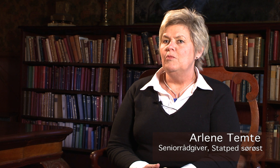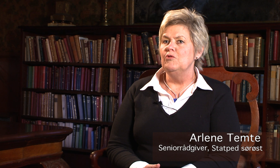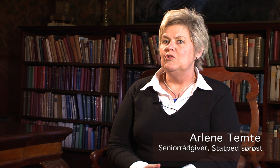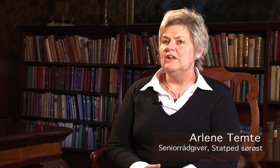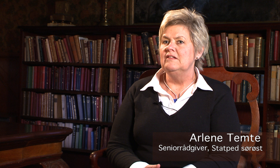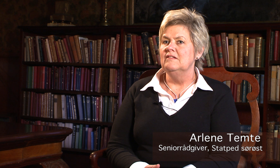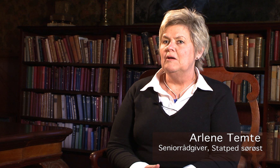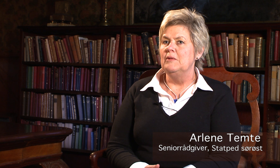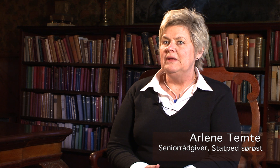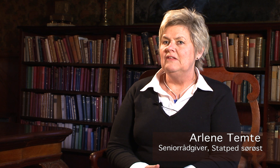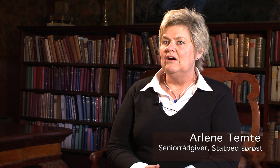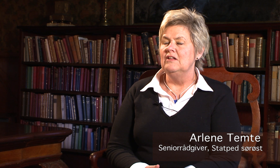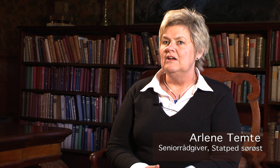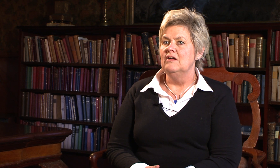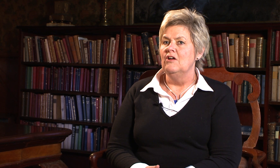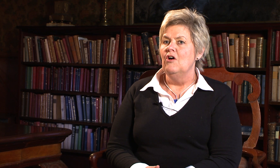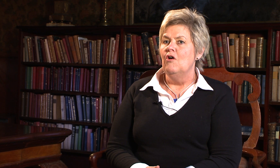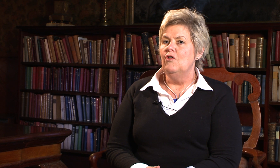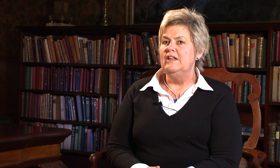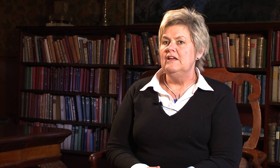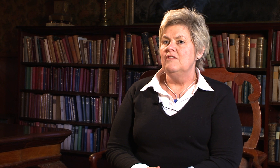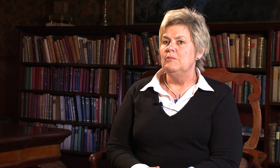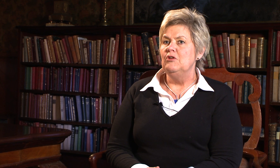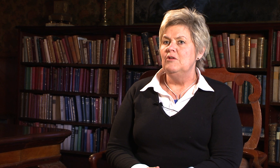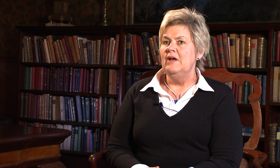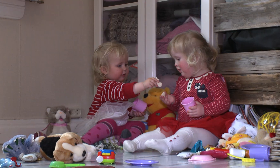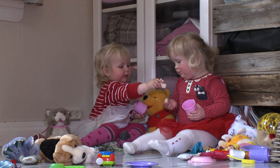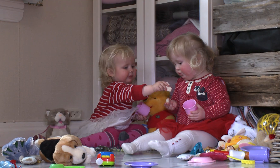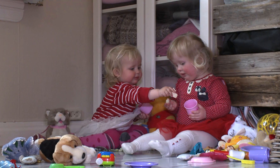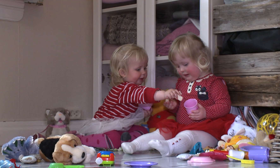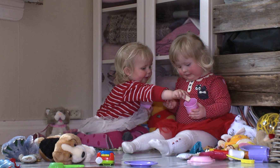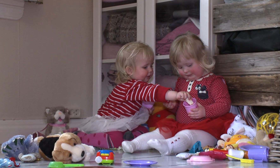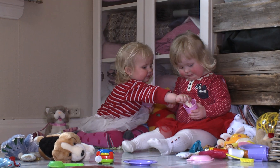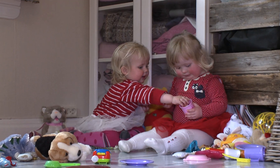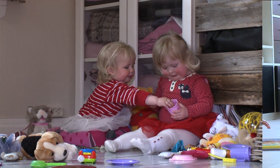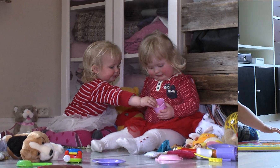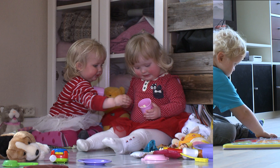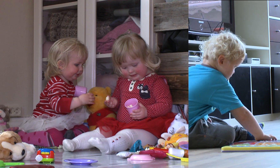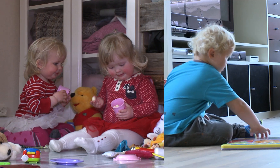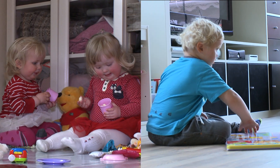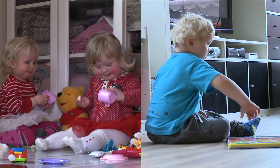og bruker dette sammen med tale. Og det kan vi begynne med før barnet har begynt å snakke